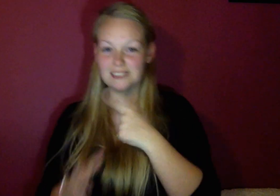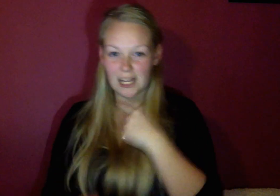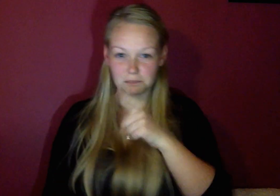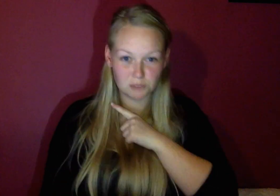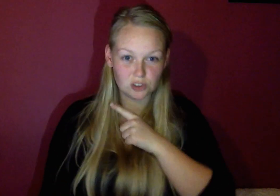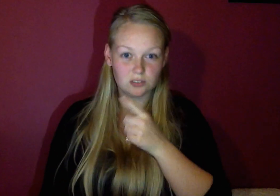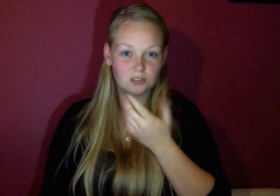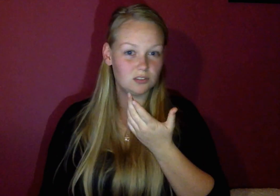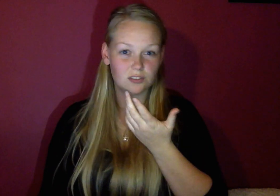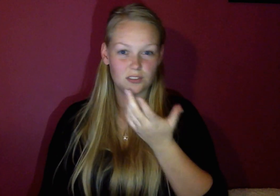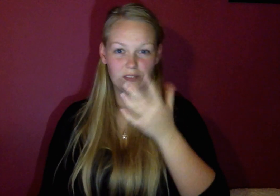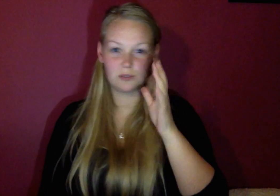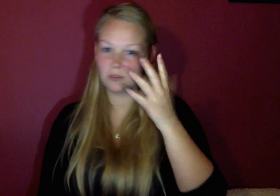Det säger mycket.